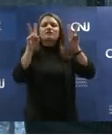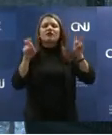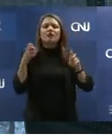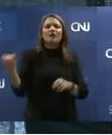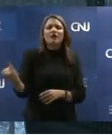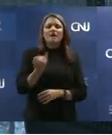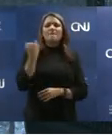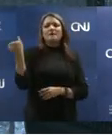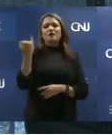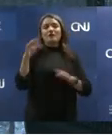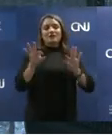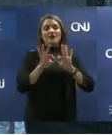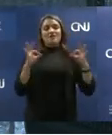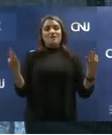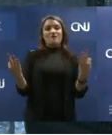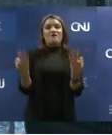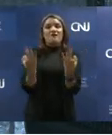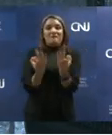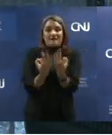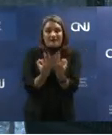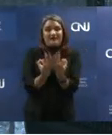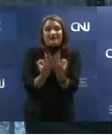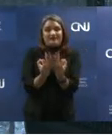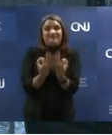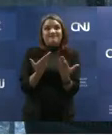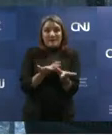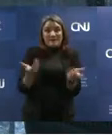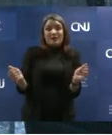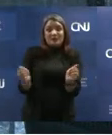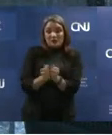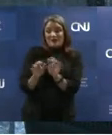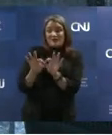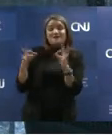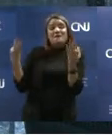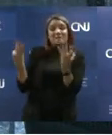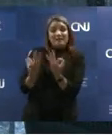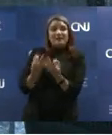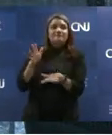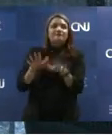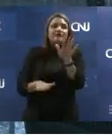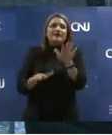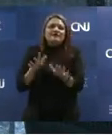Ou, melhor dizendo, com a família, que muitas vezes ainda está no começo ou em formação.